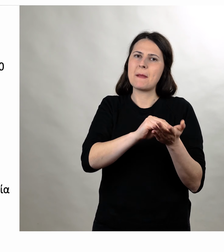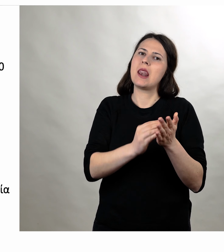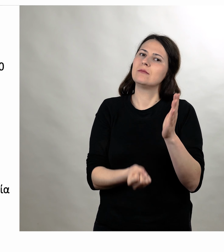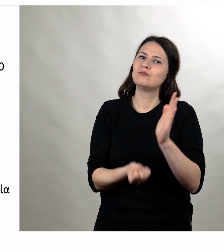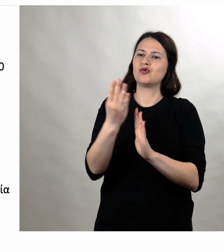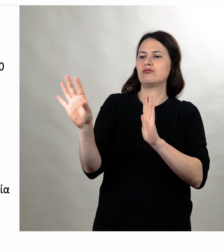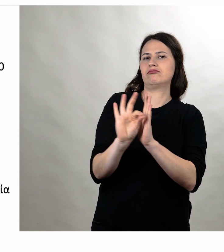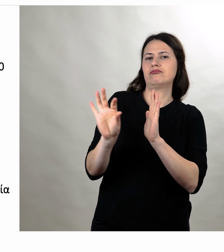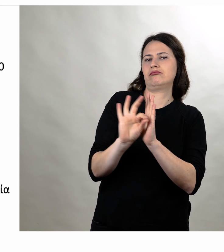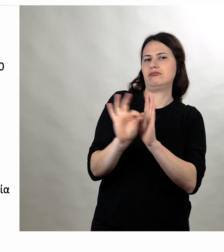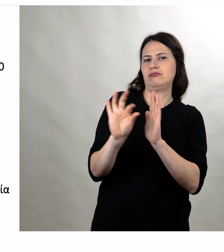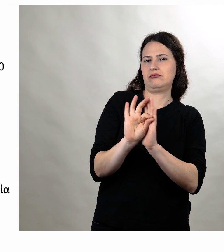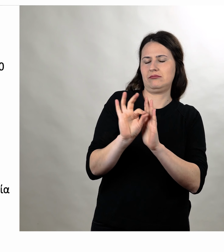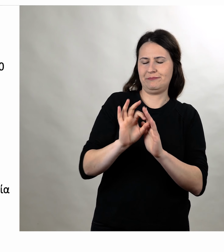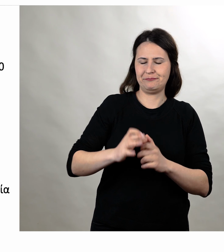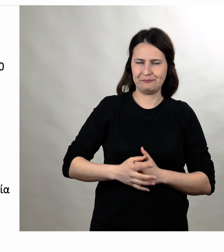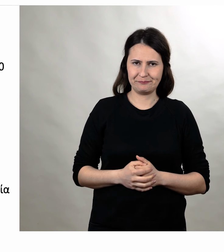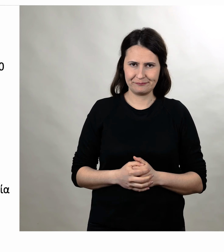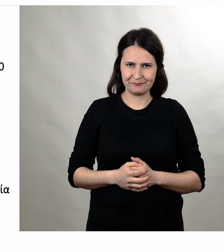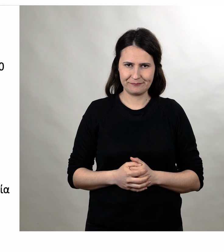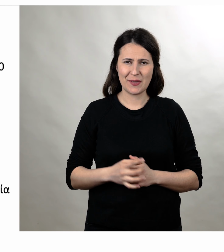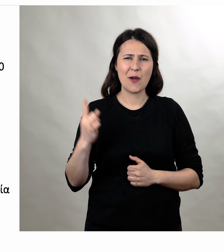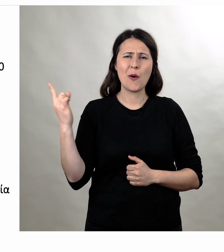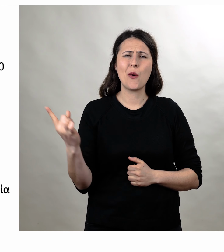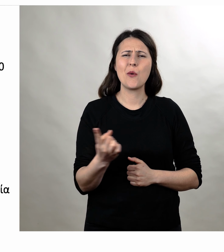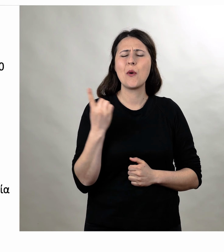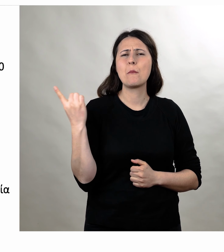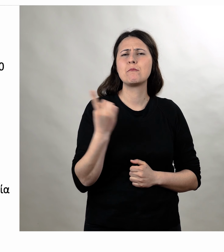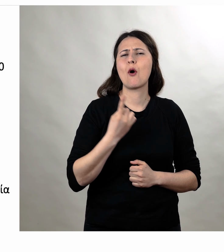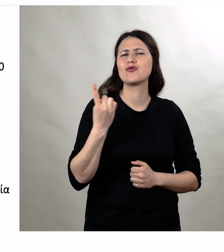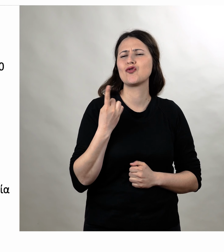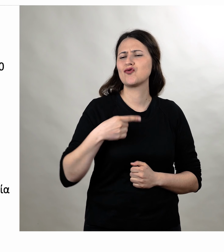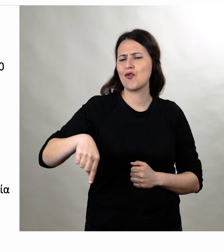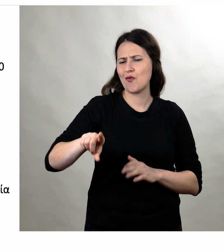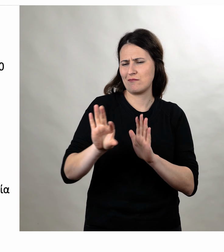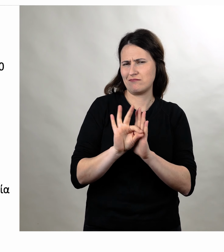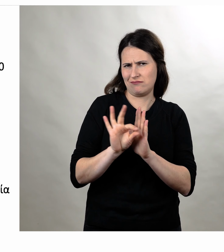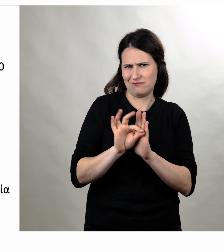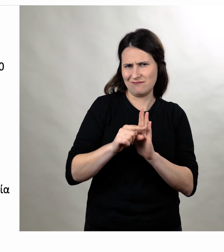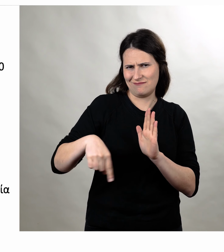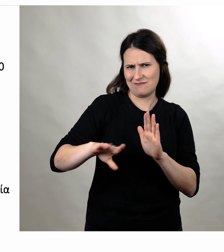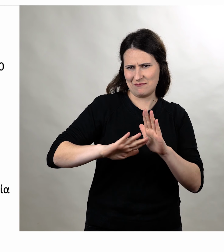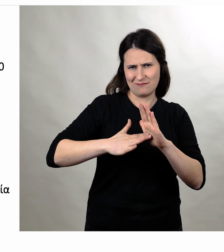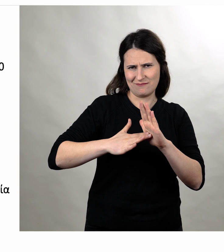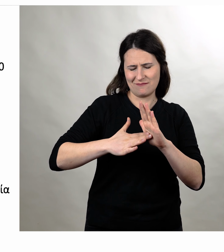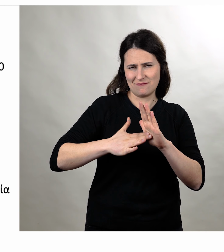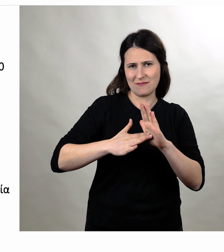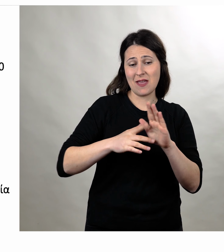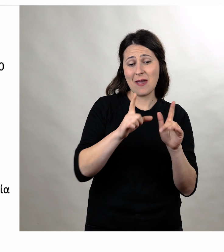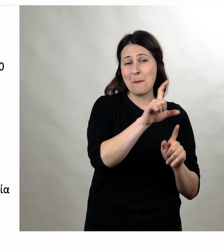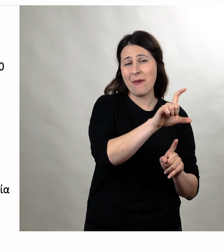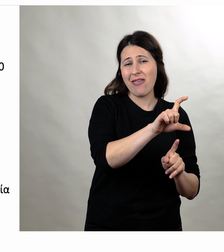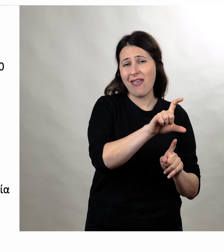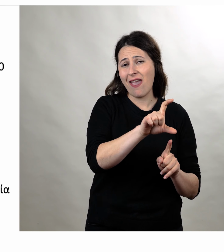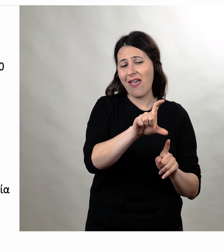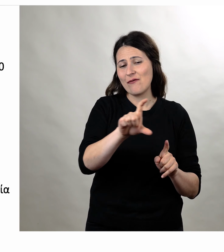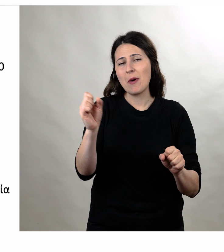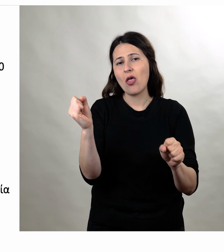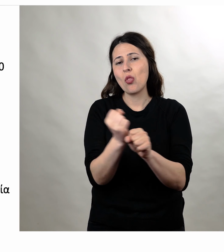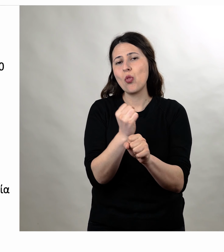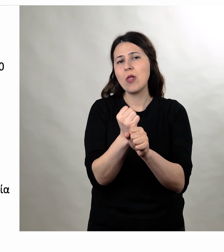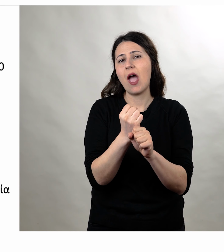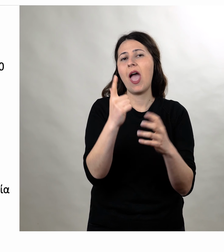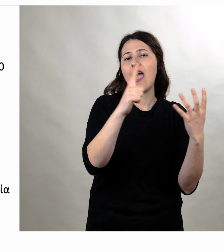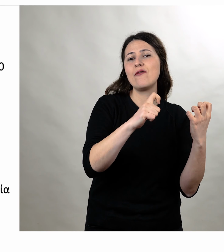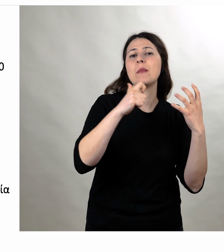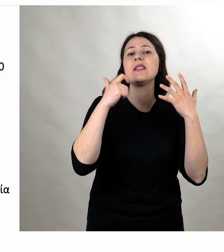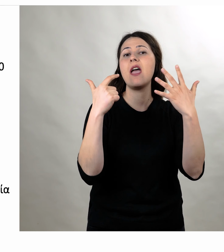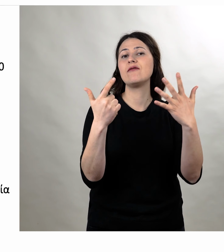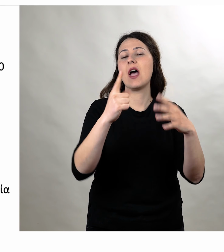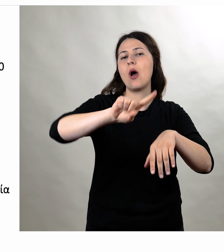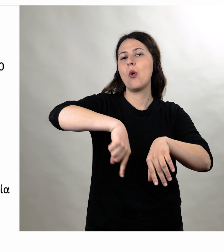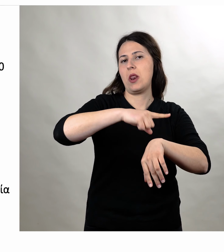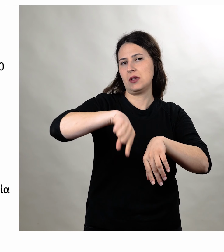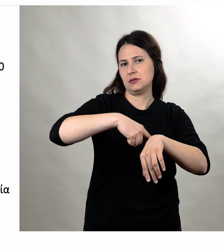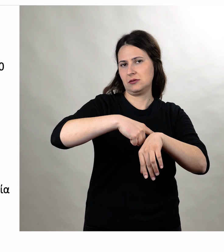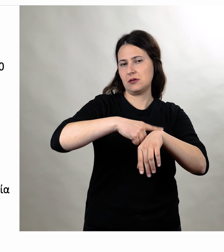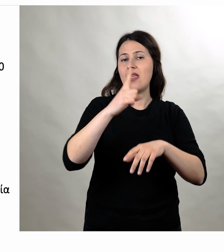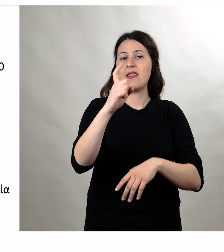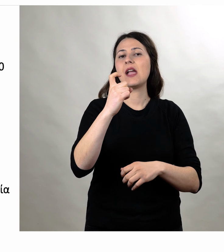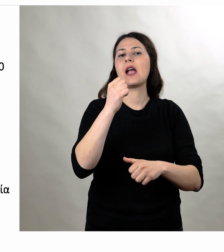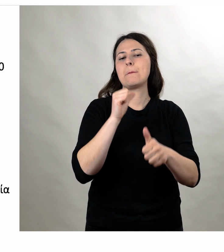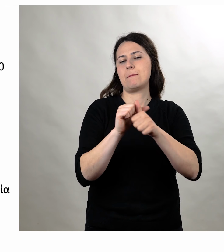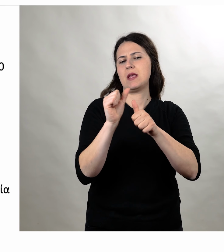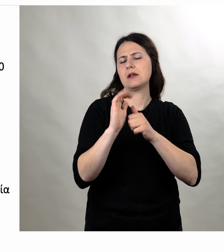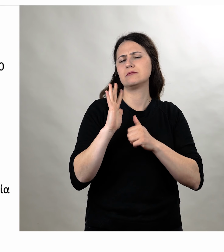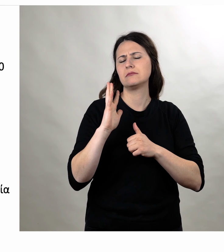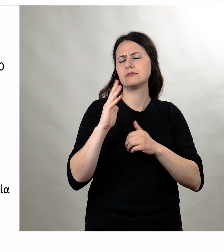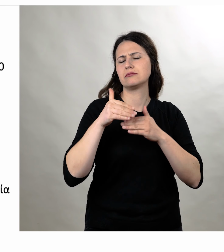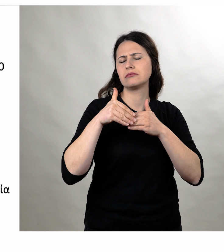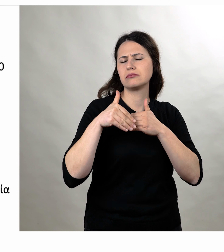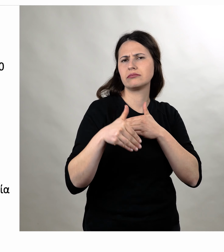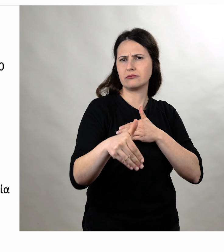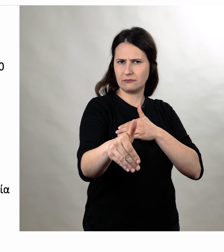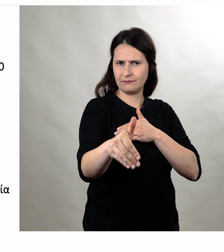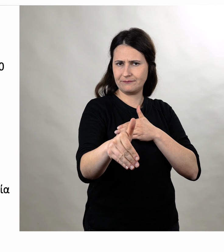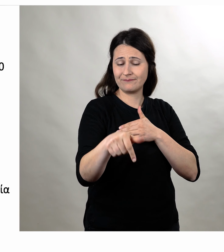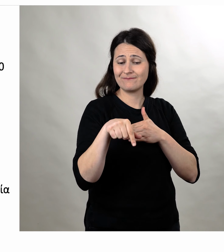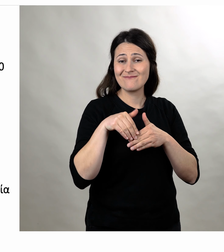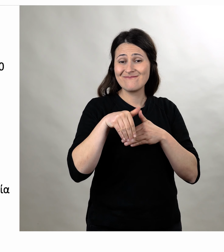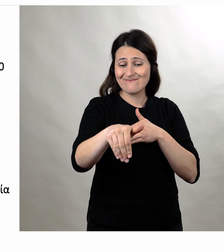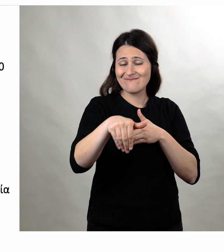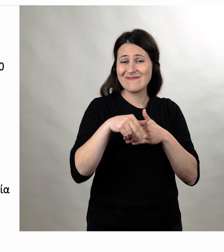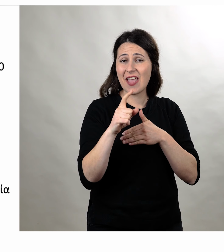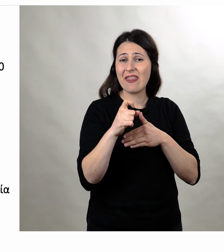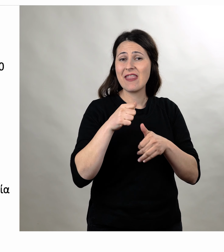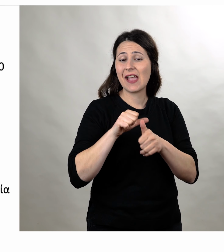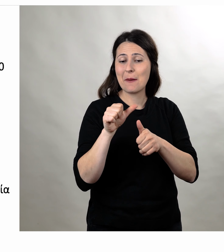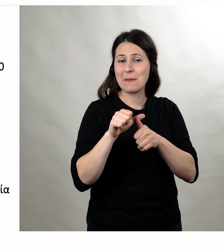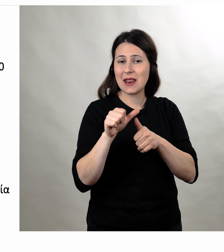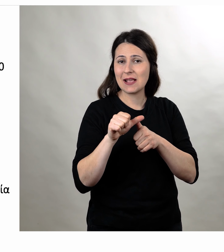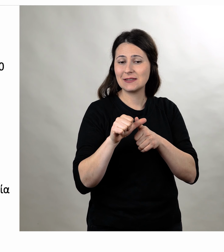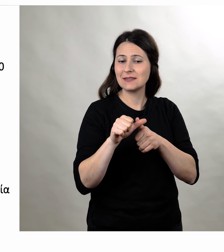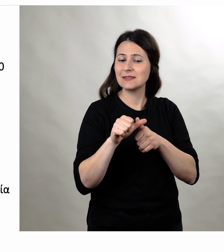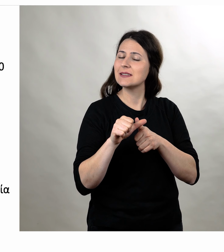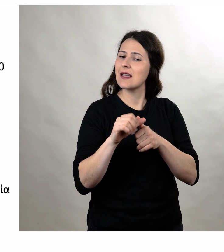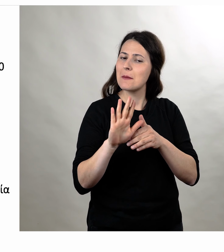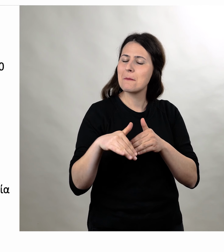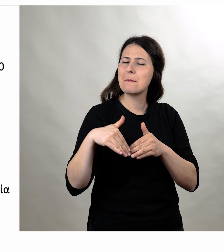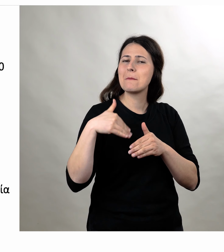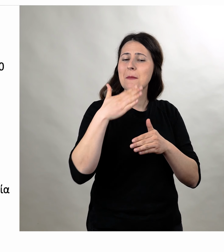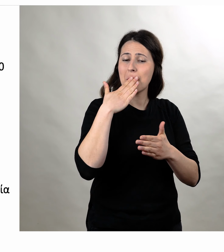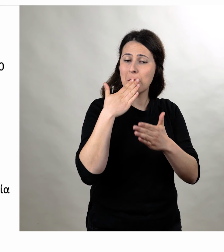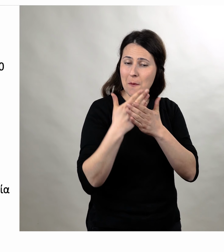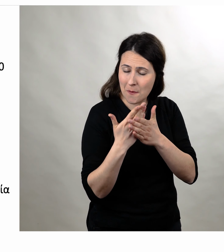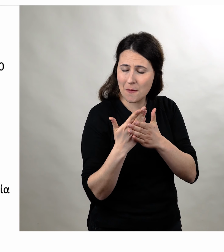Το μεγαλύτερο μέρος του προσωπικού εργάζεται 77 ώρες την εβδομάδα για 10 μήνες. Το διάστημα αυτό ακολουθείται από δύο μήνες διακοπών.